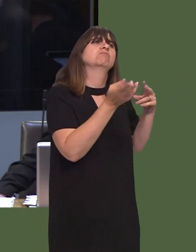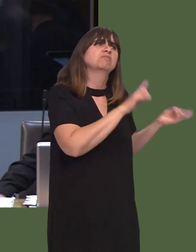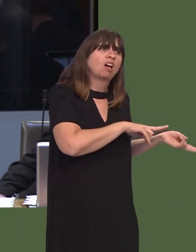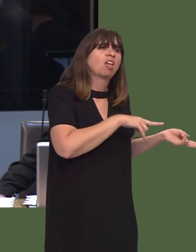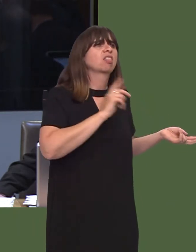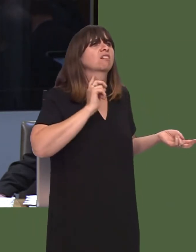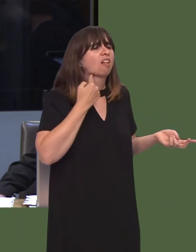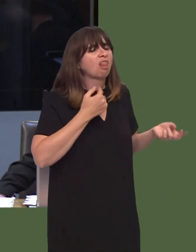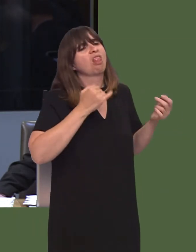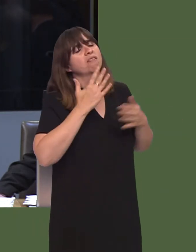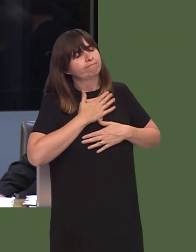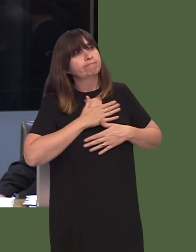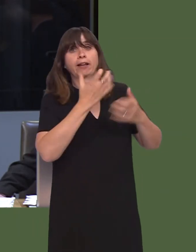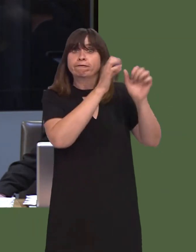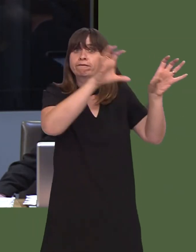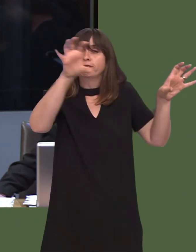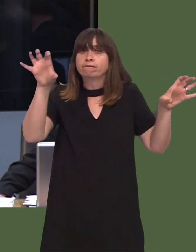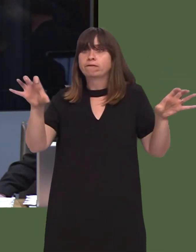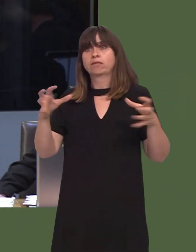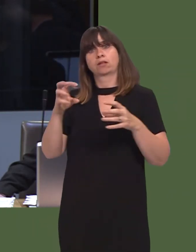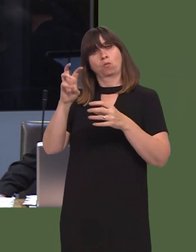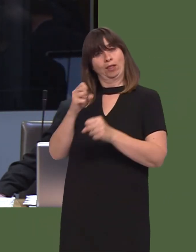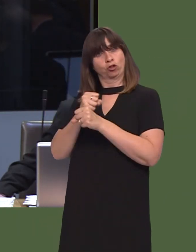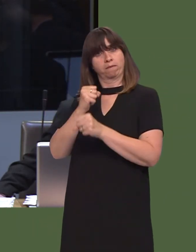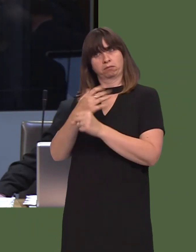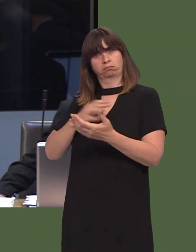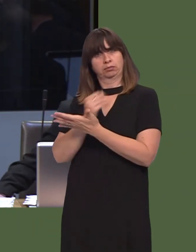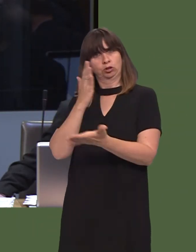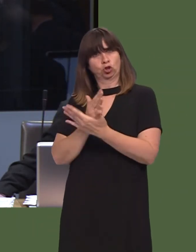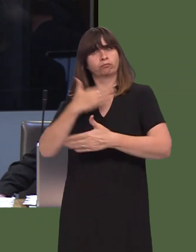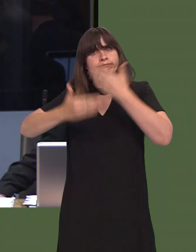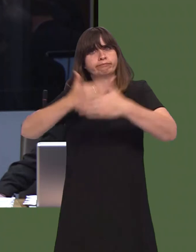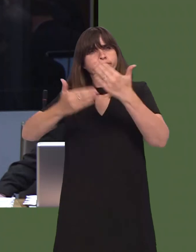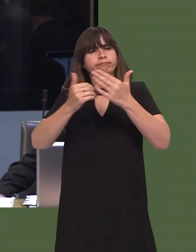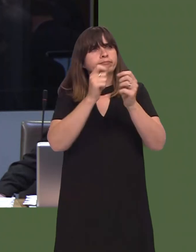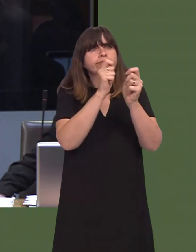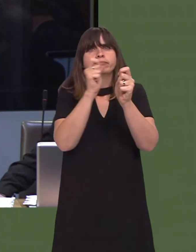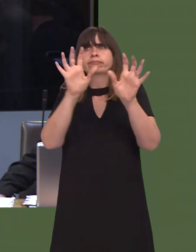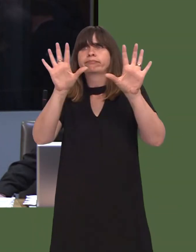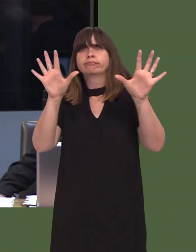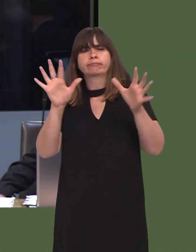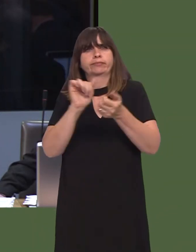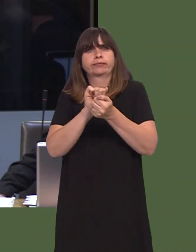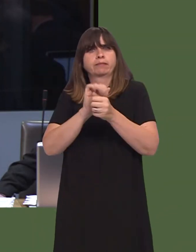bobl syín gwneud ymchwil yn y maes hwnóer mwyn ein helpu ni i warchod ein treftadaeth ni ar gyfer y dyfodol a chofioír rheini a gollodd eu bywydau?